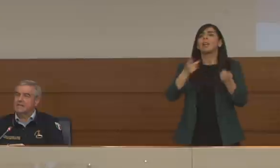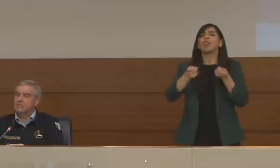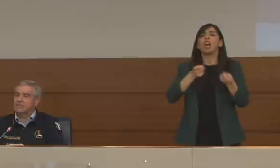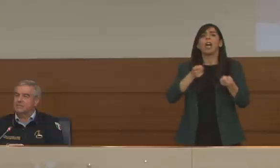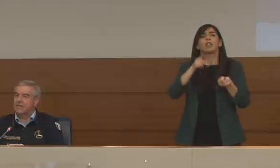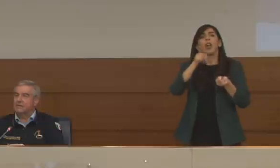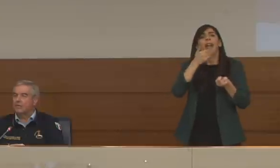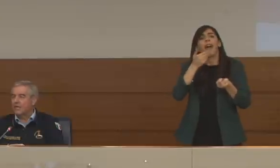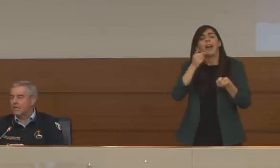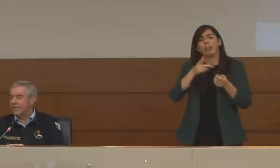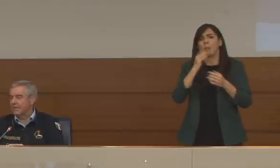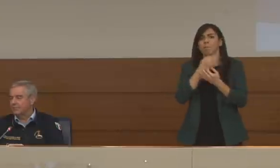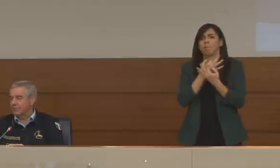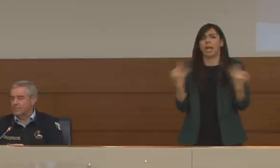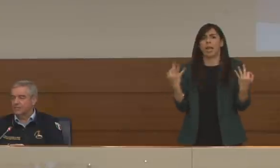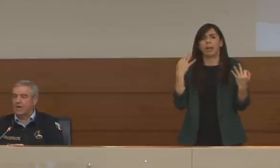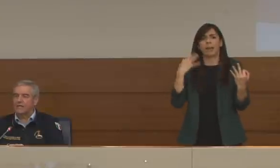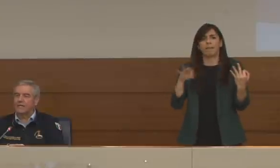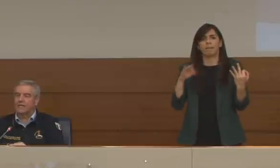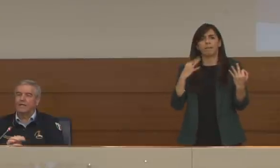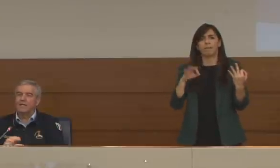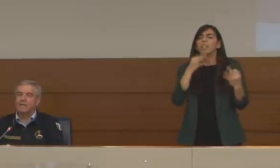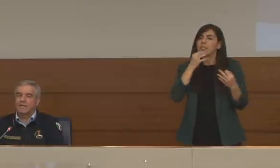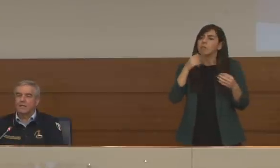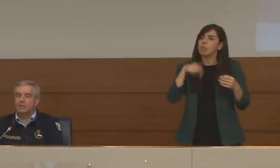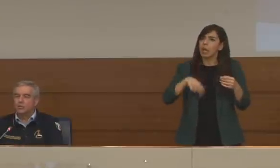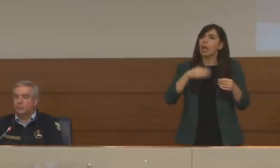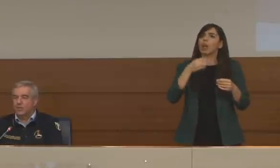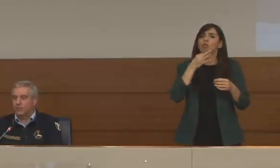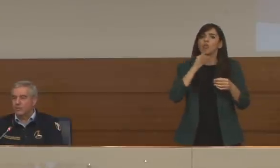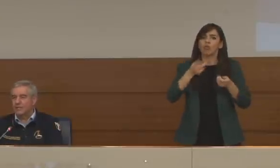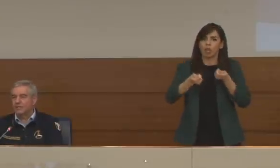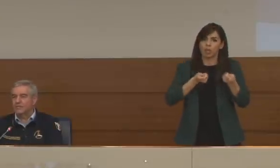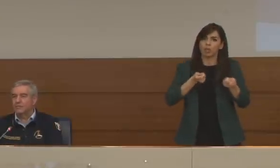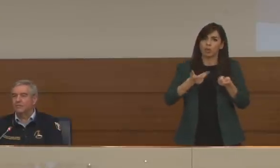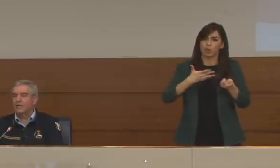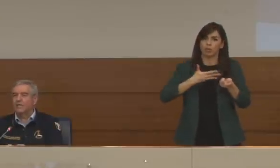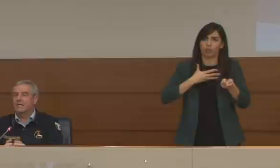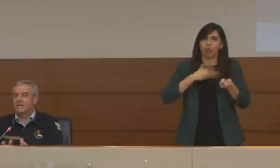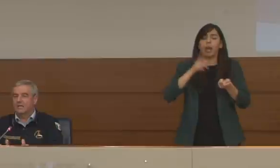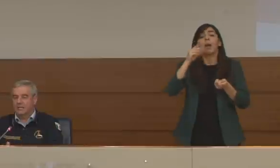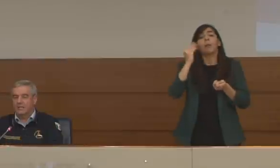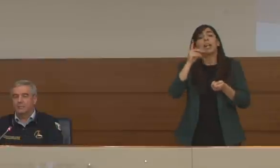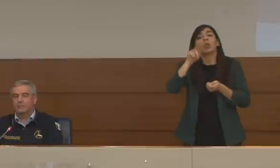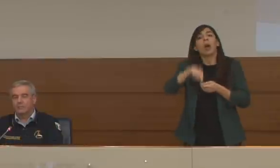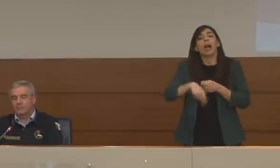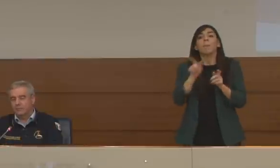Quindi si sta gestendo. E penso anche che il numero delle persone